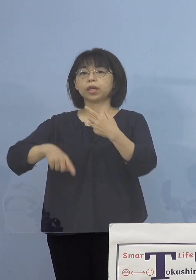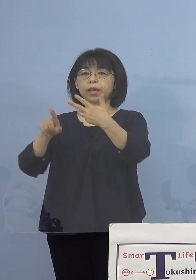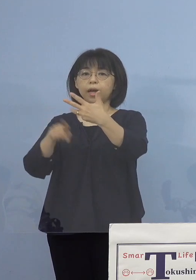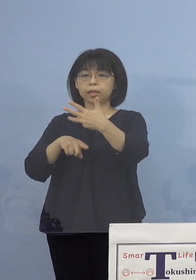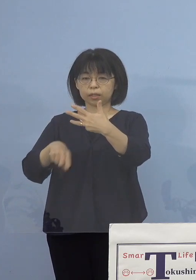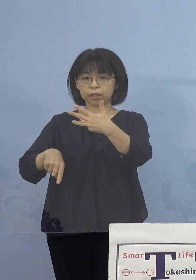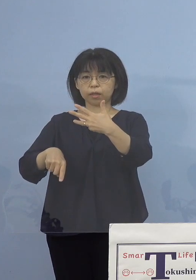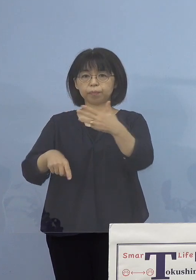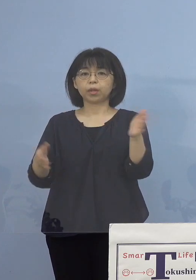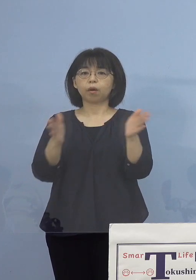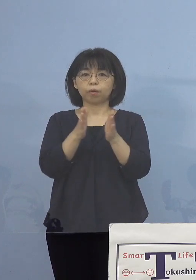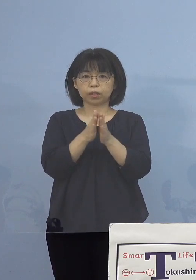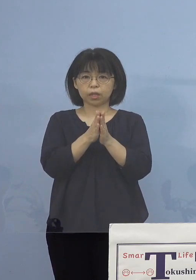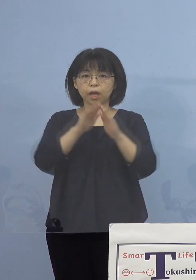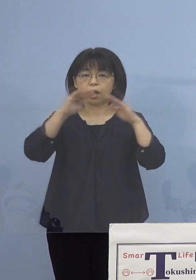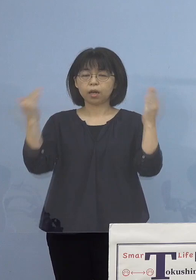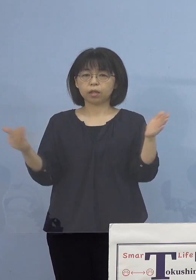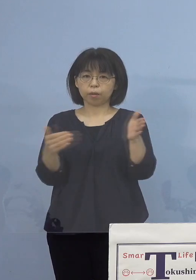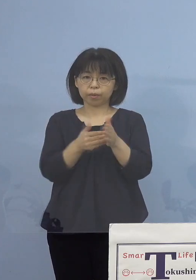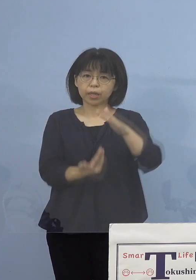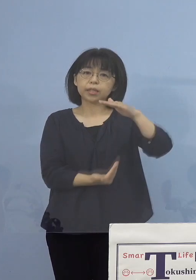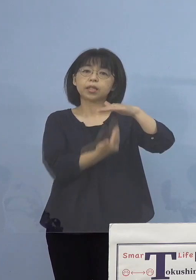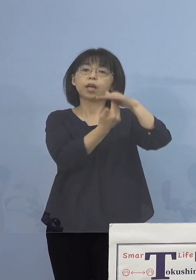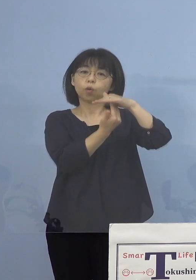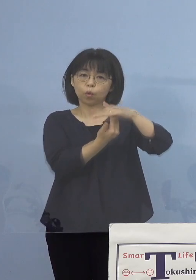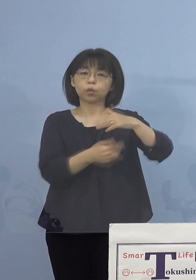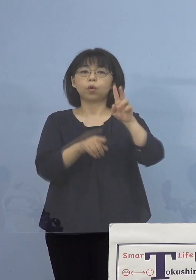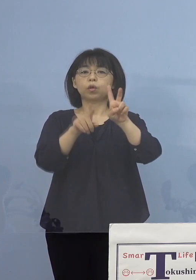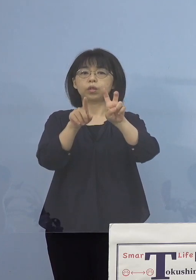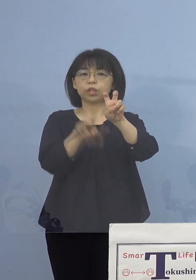合わせて過去最多となる 20例が確認されております